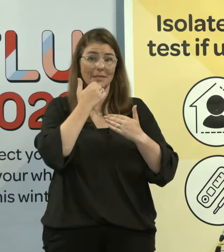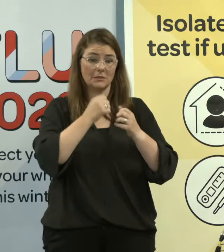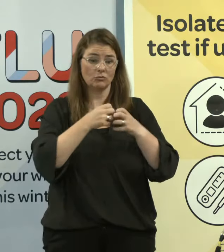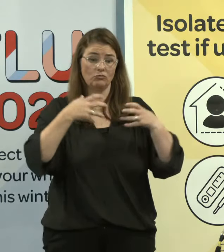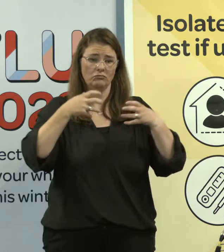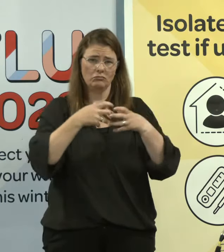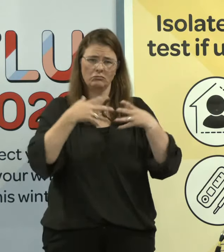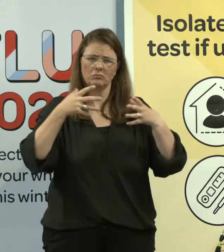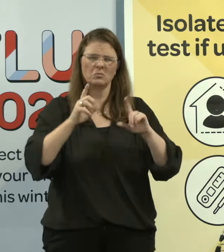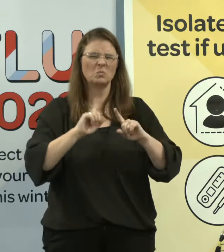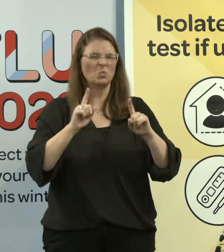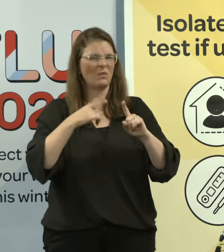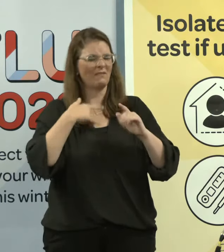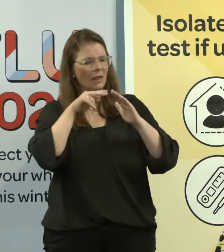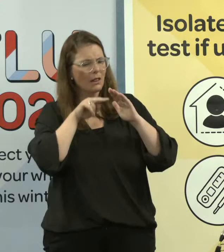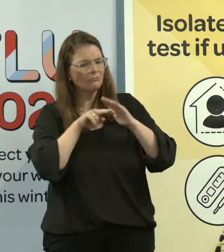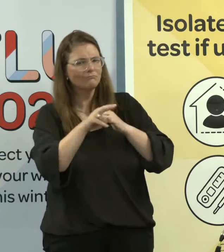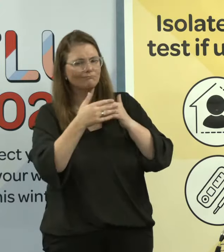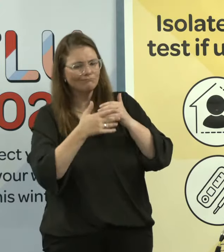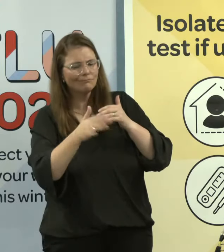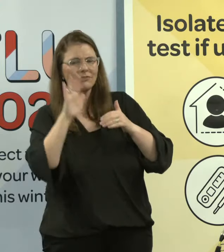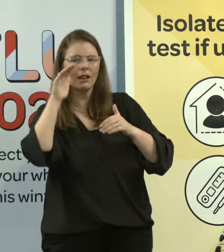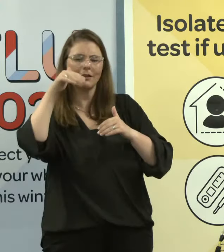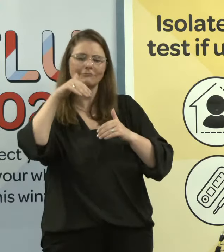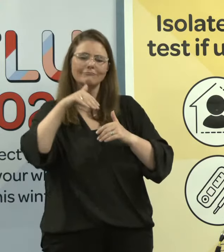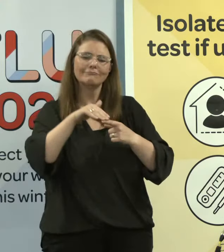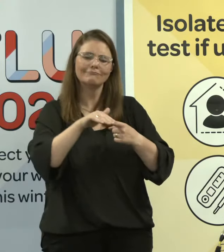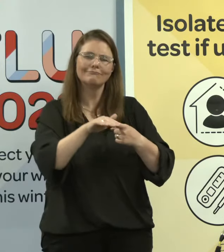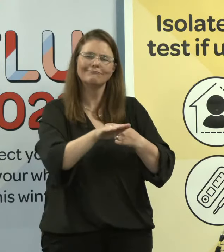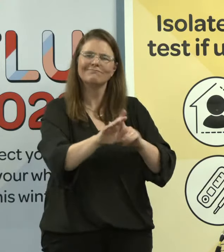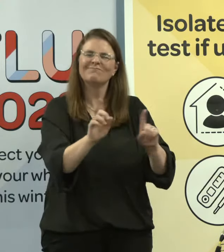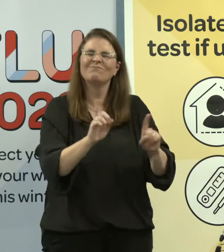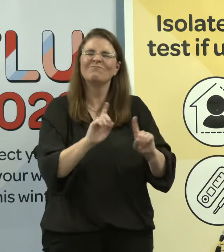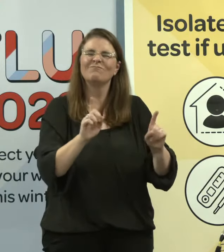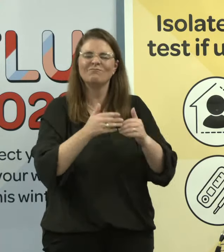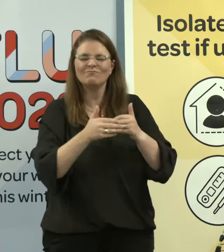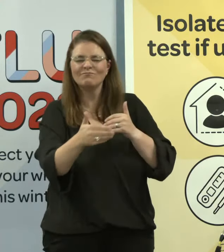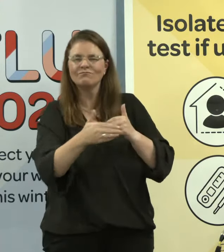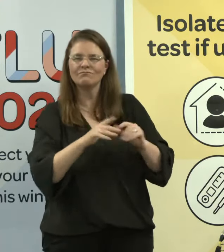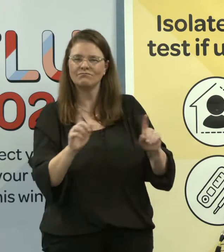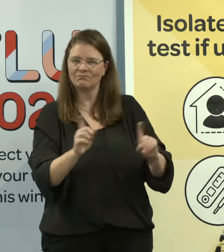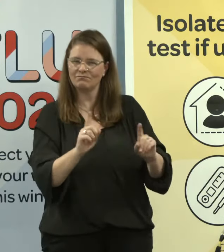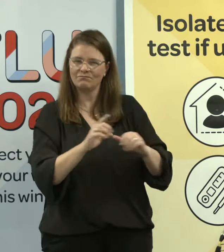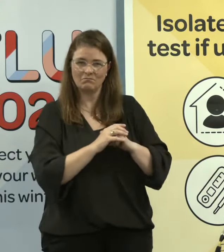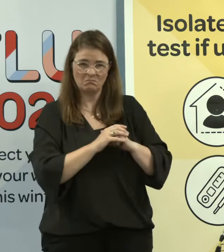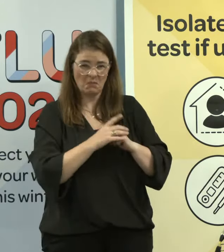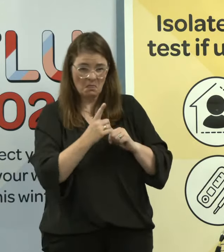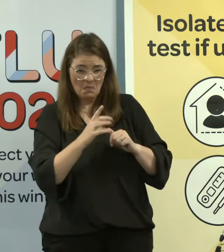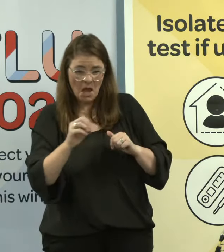heke inaianei, kei te mahi te tikanga kua eke te pakarutanga o